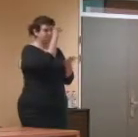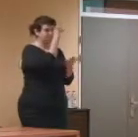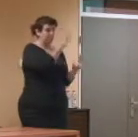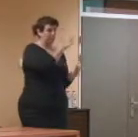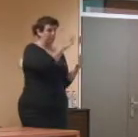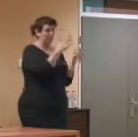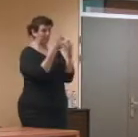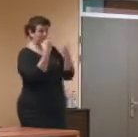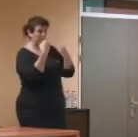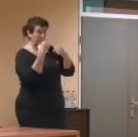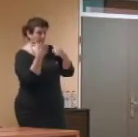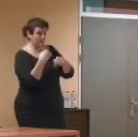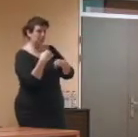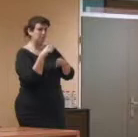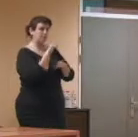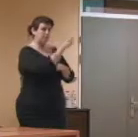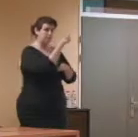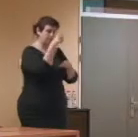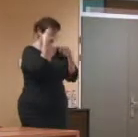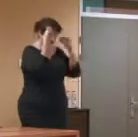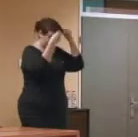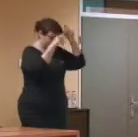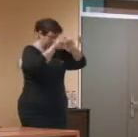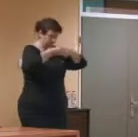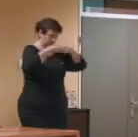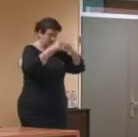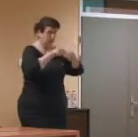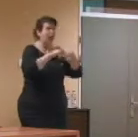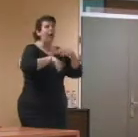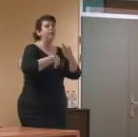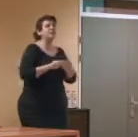plantear preguntas e incluso a tener un cierto grado de provocación.